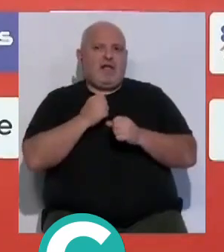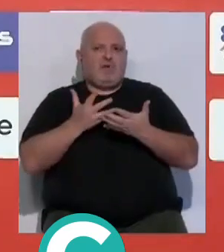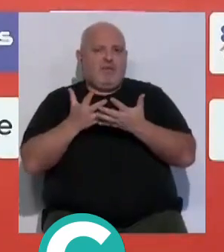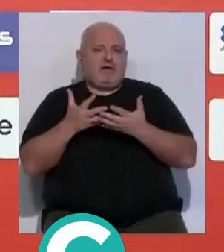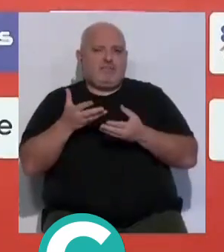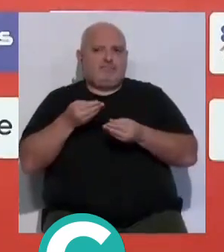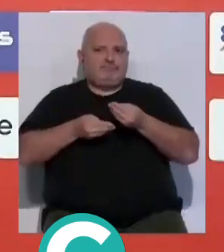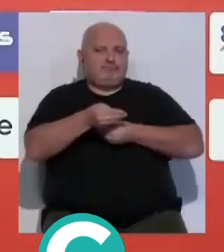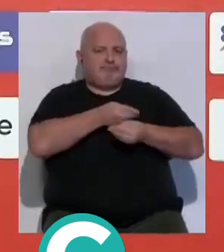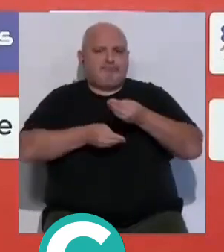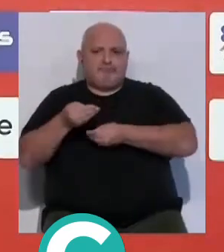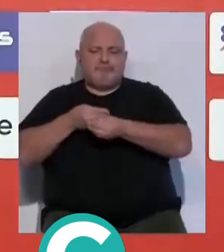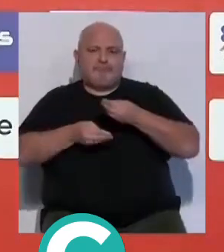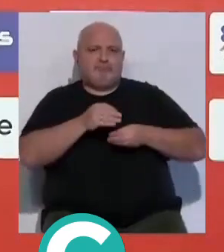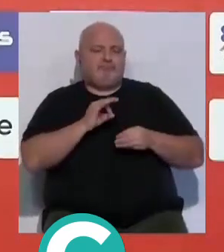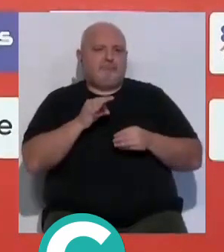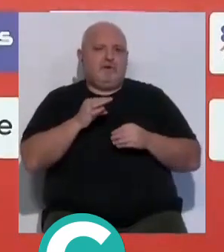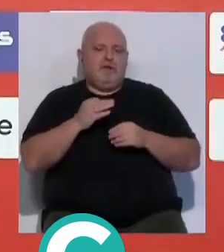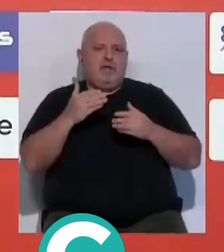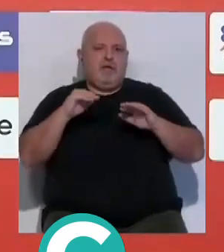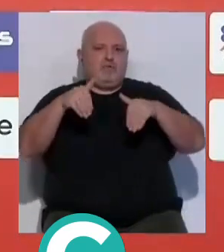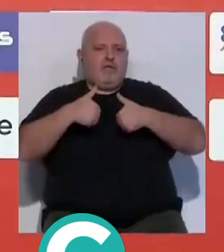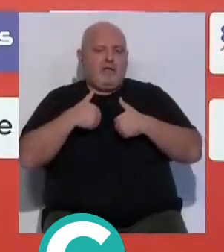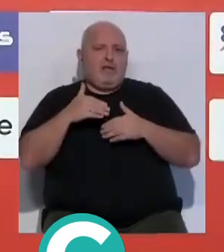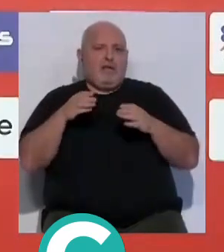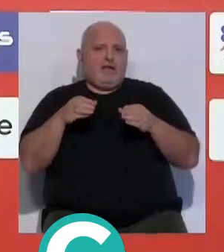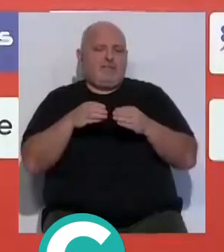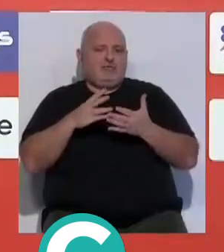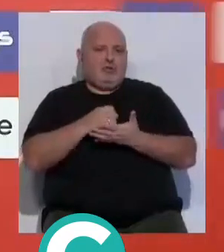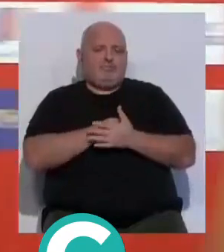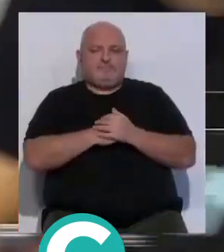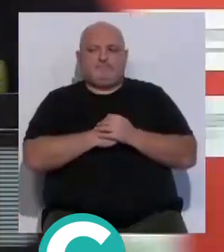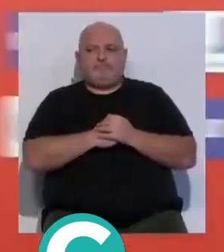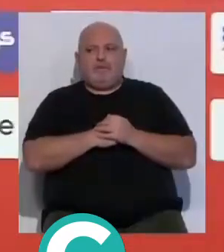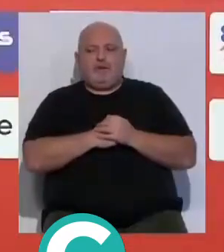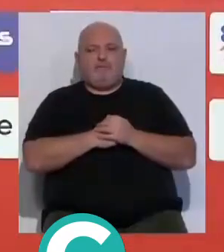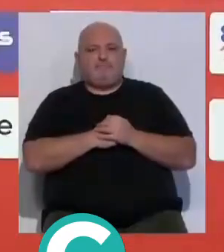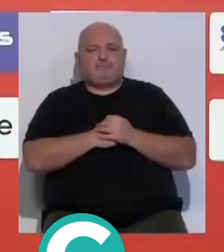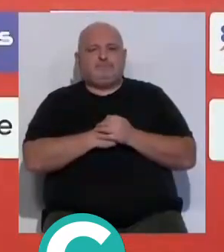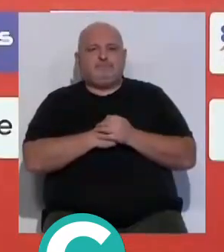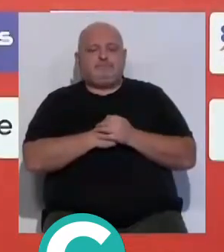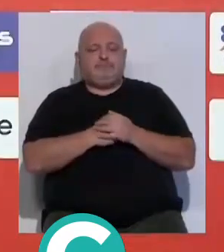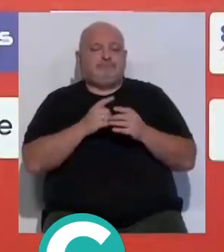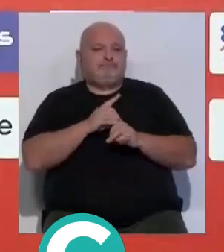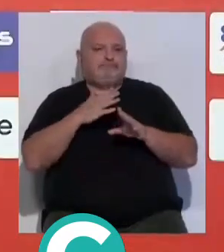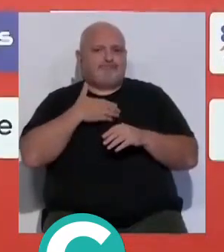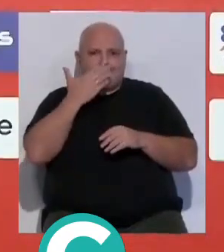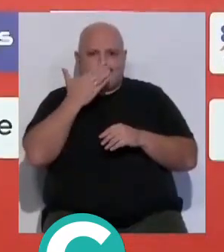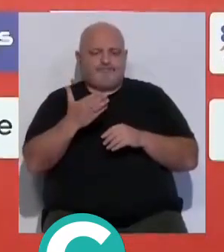y yo creo que eso nos nos va a ayudar a al equipo y a todos bueno yo sinceramente trabajo mucho No